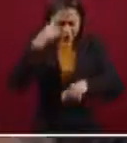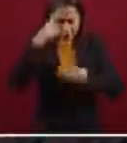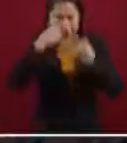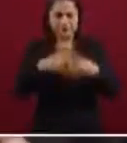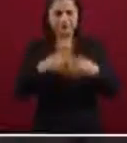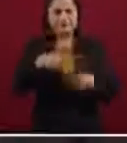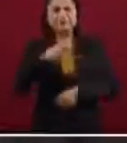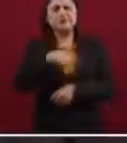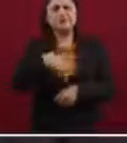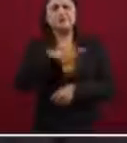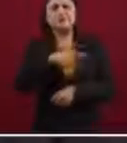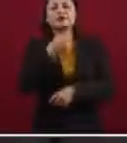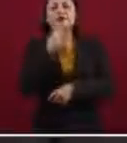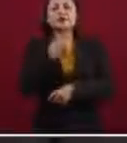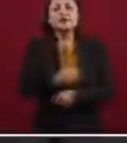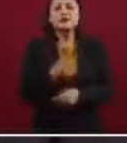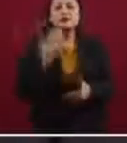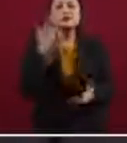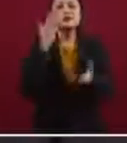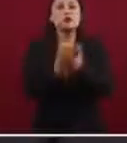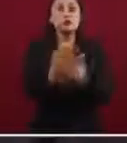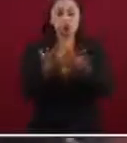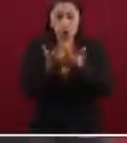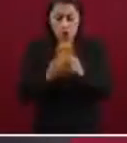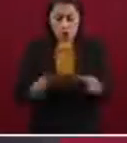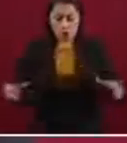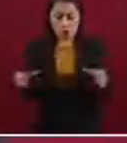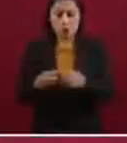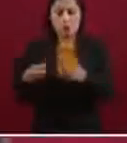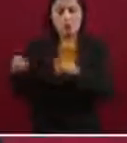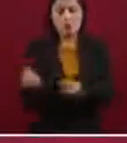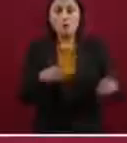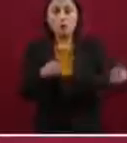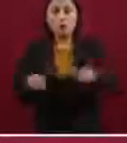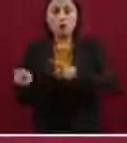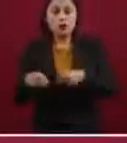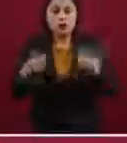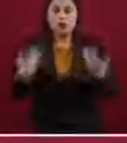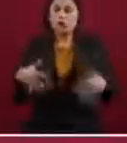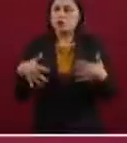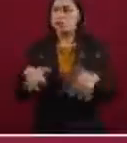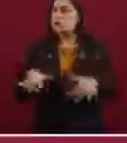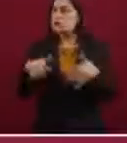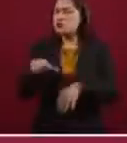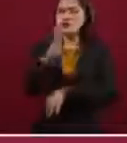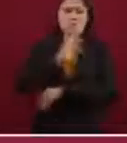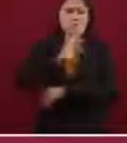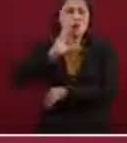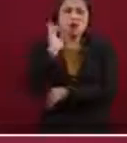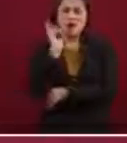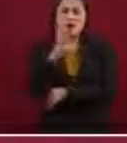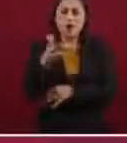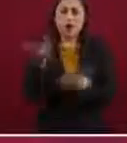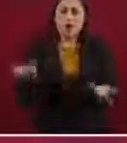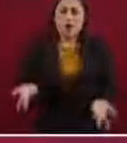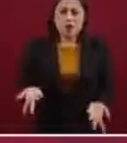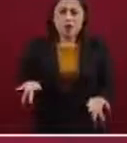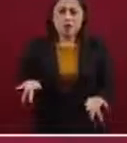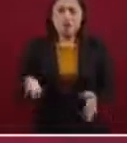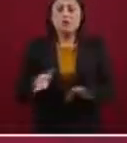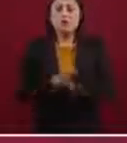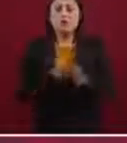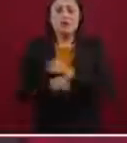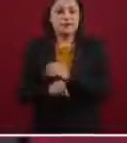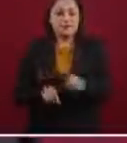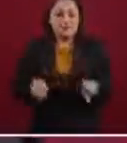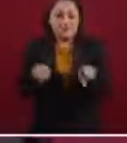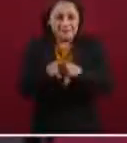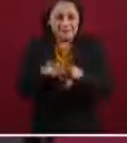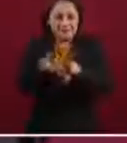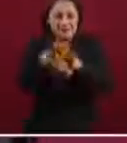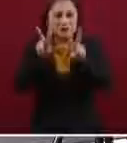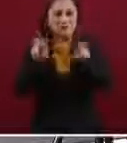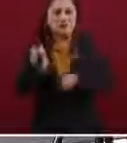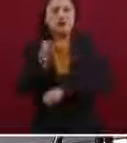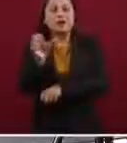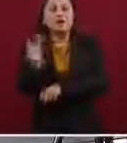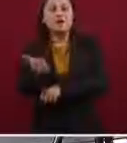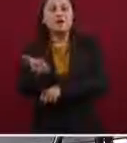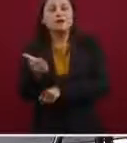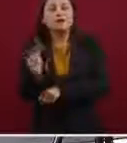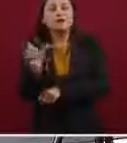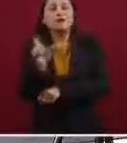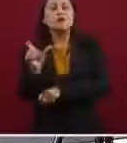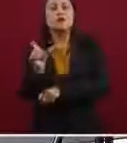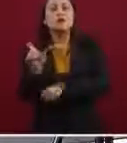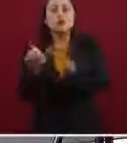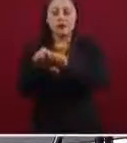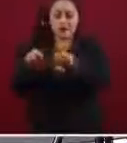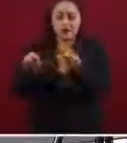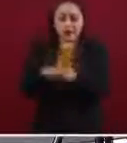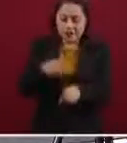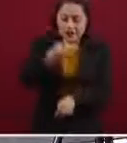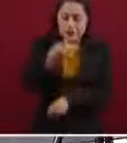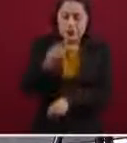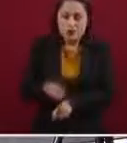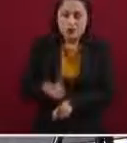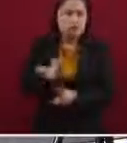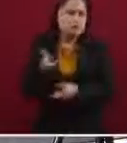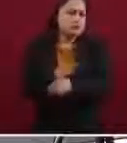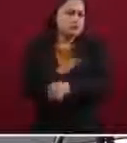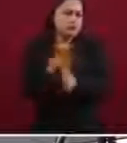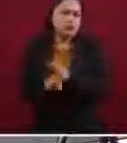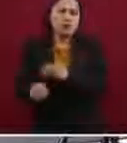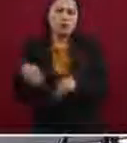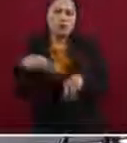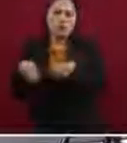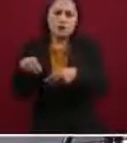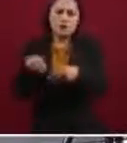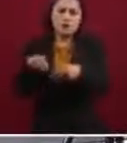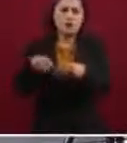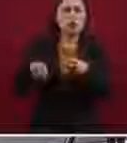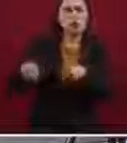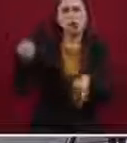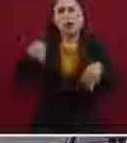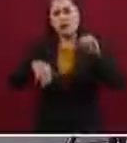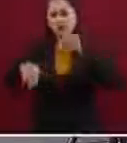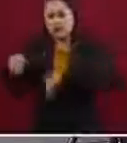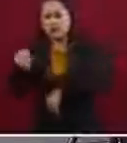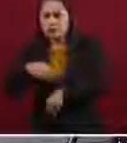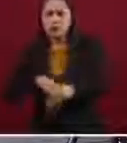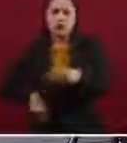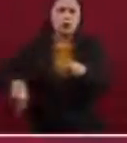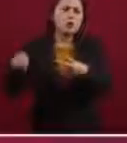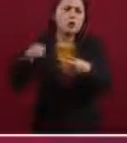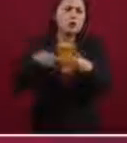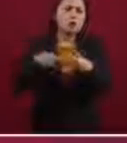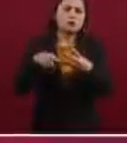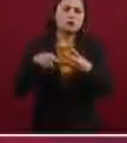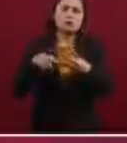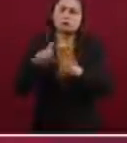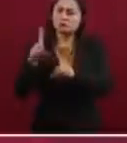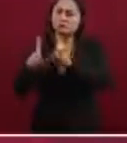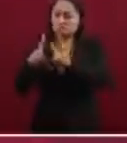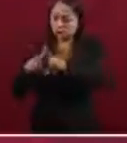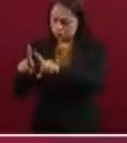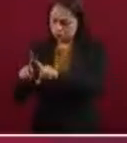música. Es lo mejor, son como los equipos de niños para el fútbol, la natación, todos